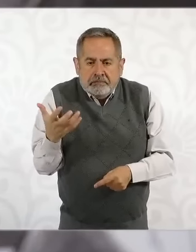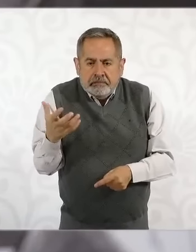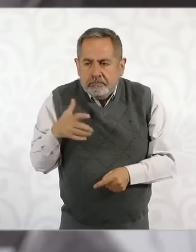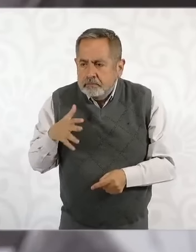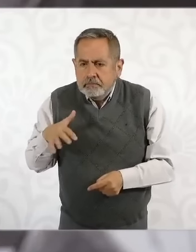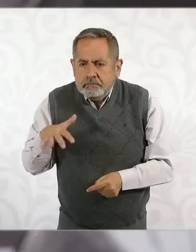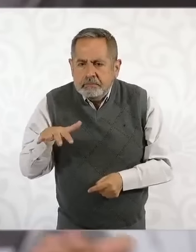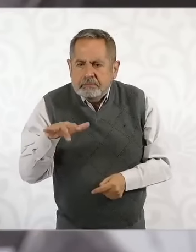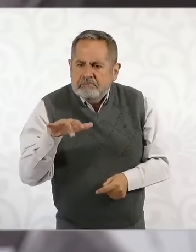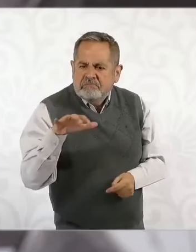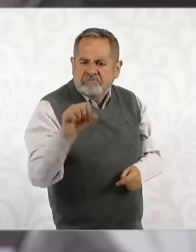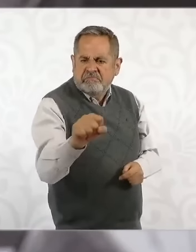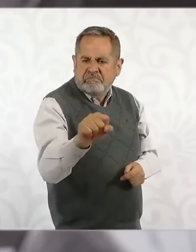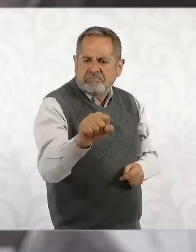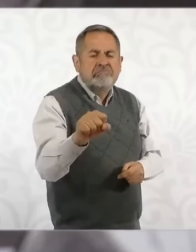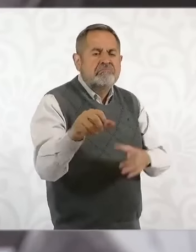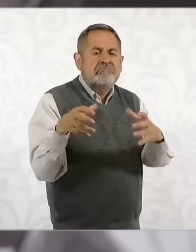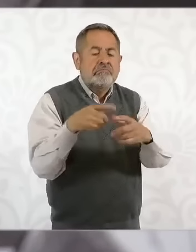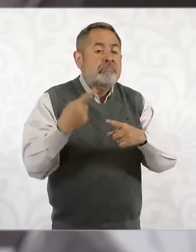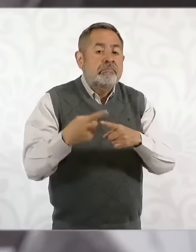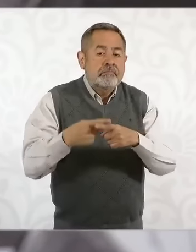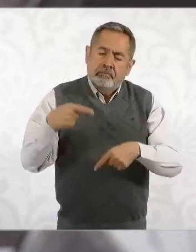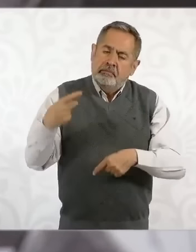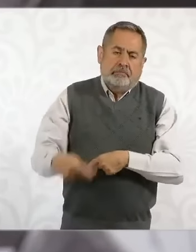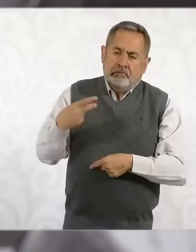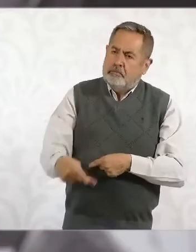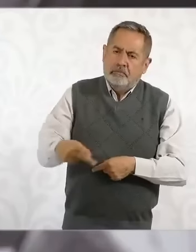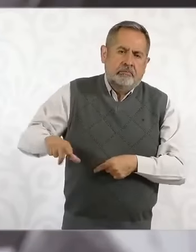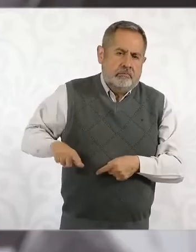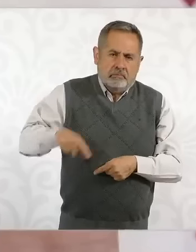ejecuta y desarrolla la operación, pues fueron autoridades mexicanas. Entonces, sí hay una muy